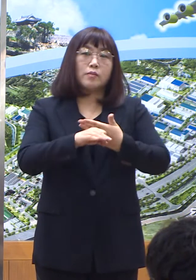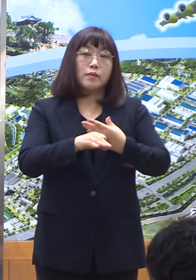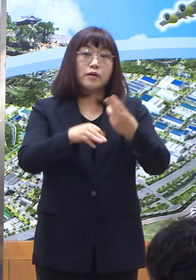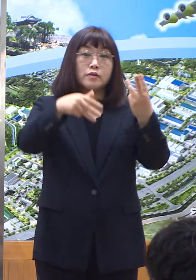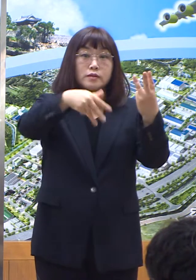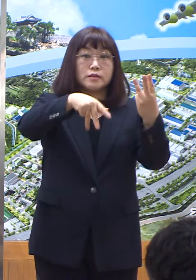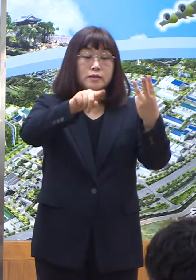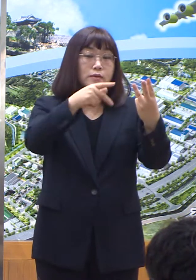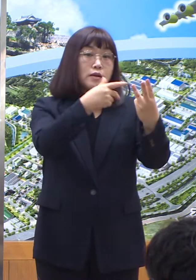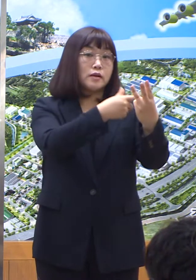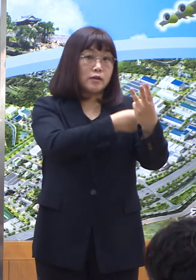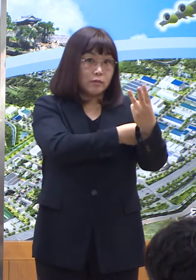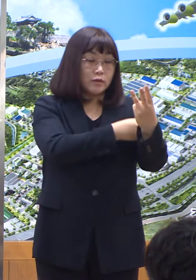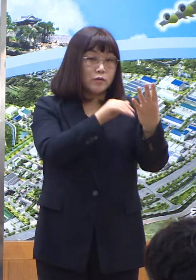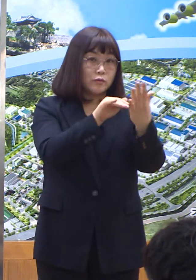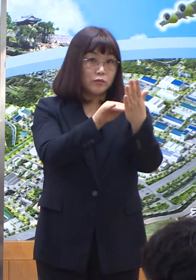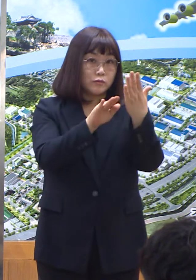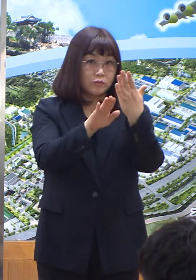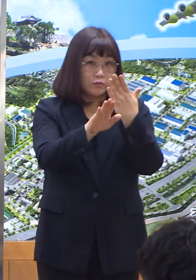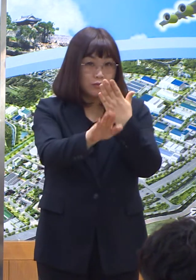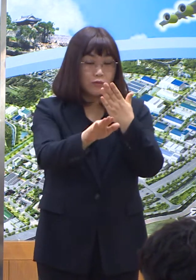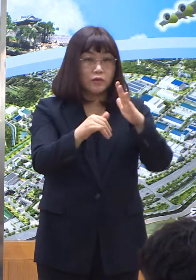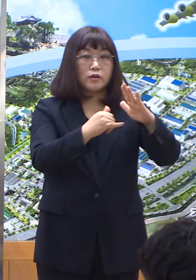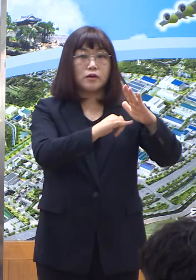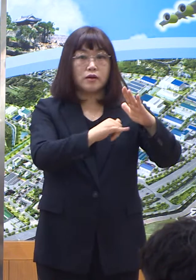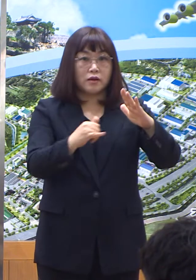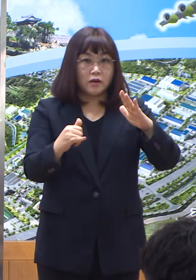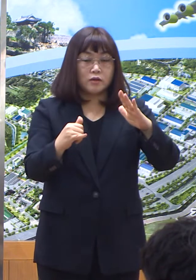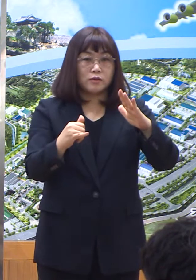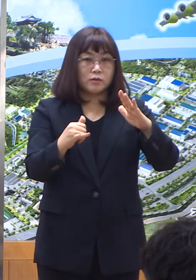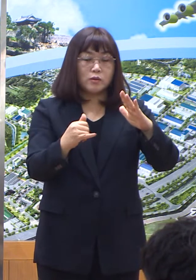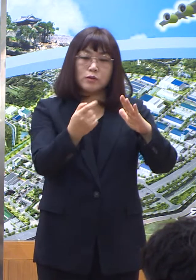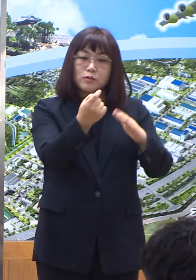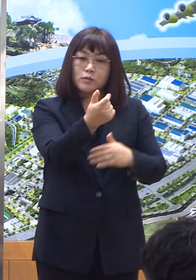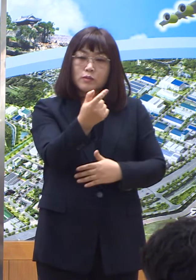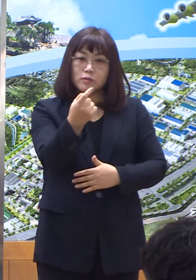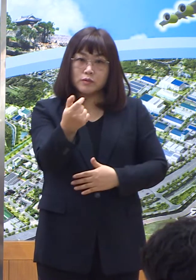예방접종을 받으신 후 가족 단위 최소인원으로 이동하시기